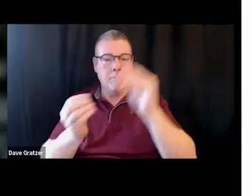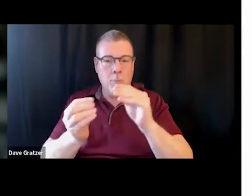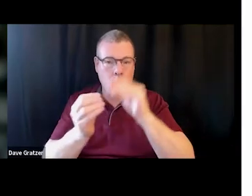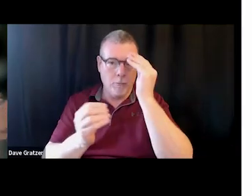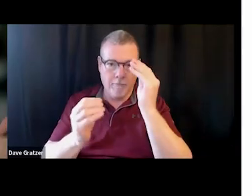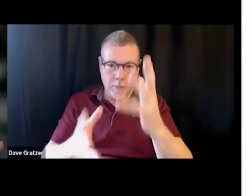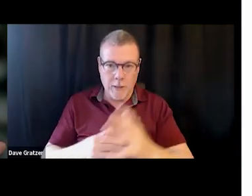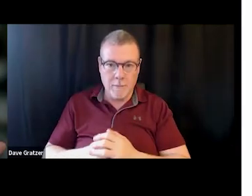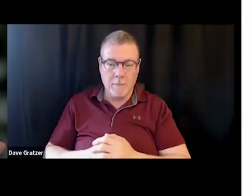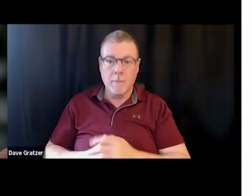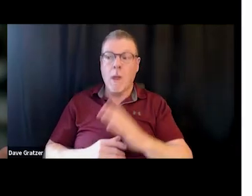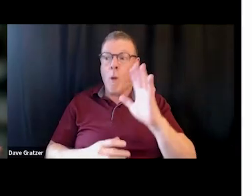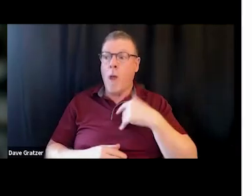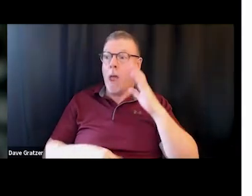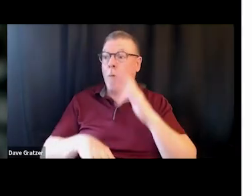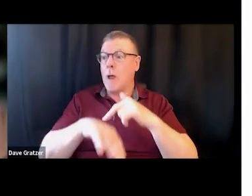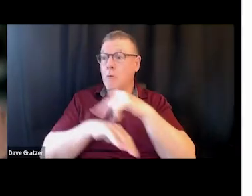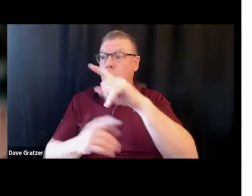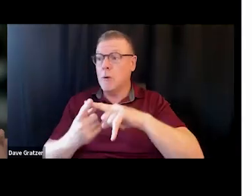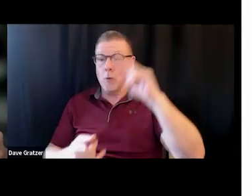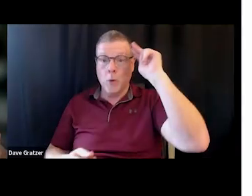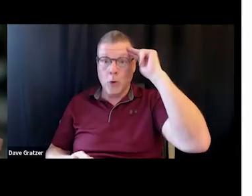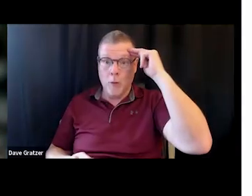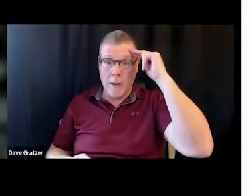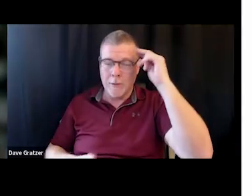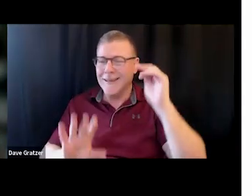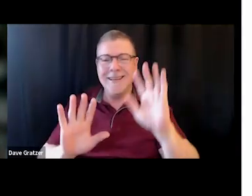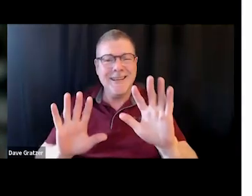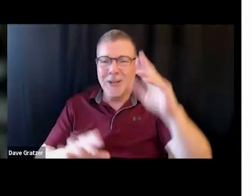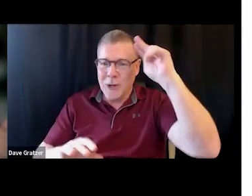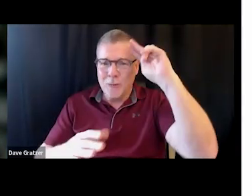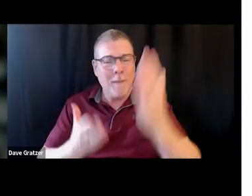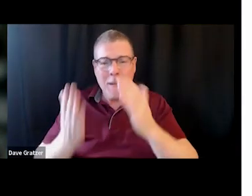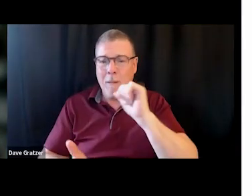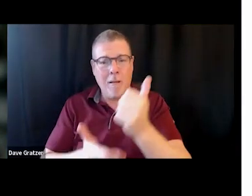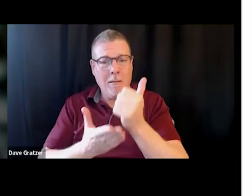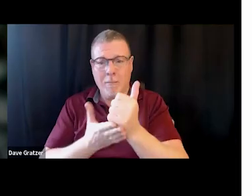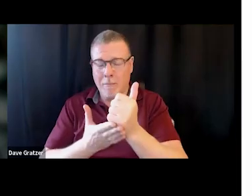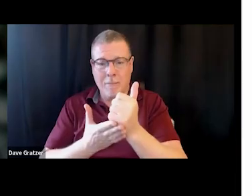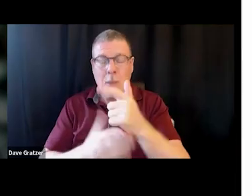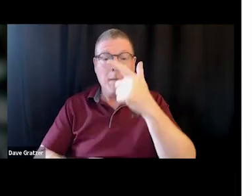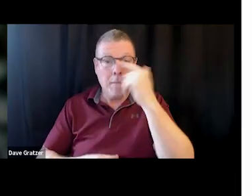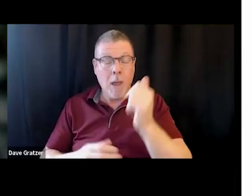"Oh, hay una lesión cerebral, voy a referirlos a neurología". Neurología puede no ser lo más útil, y a menudo, no es lo más útil